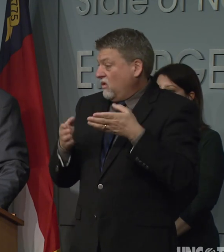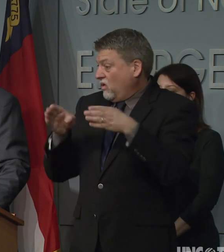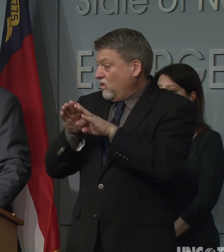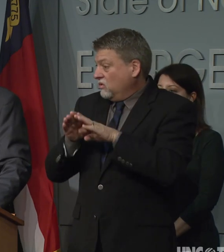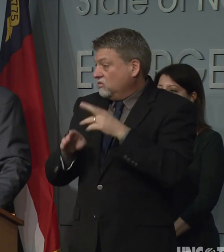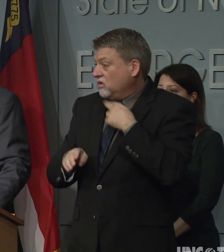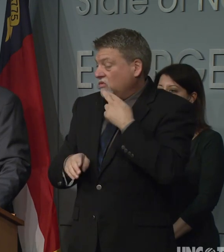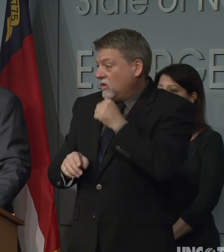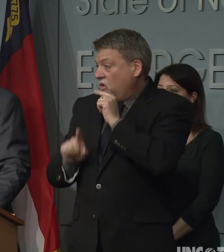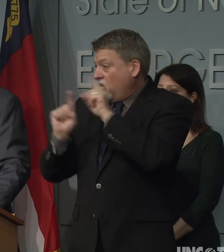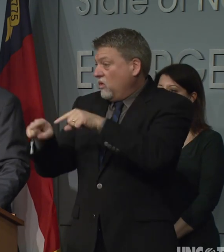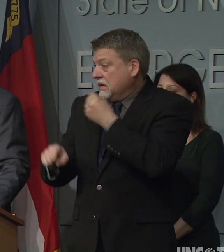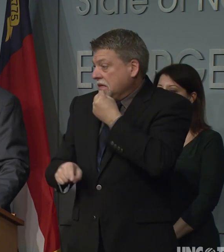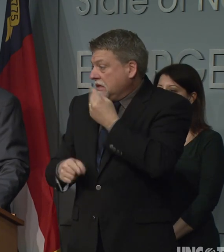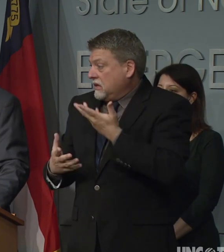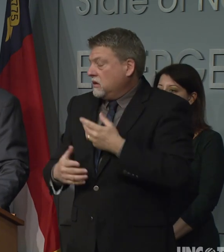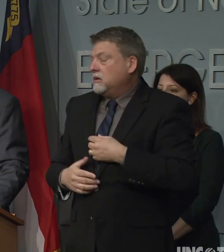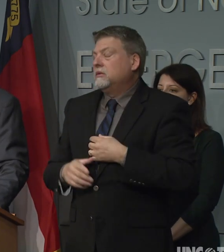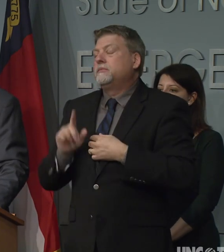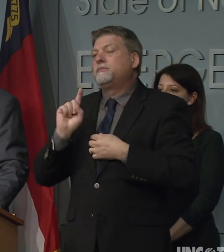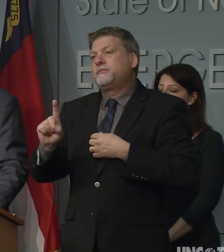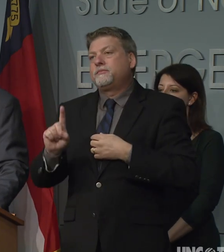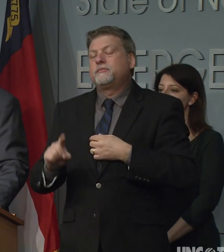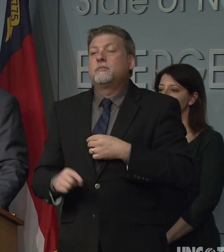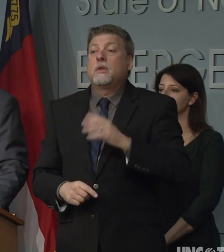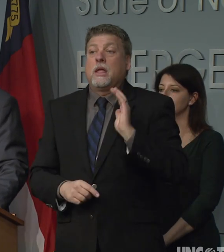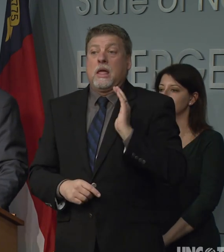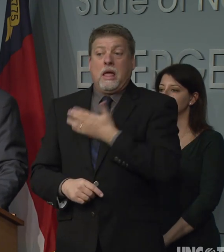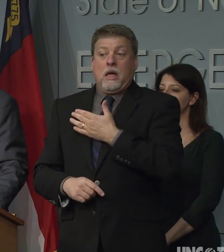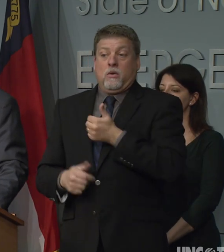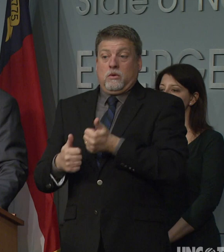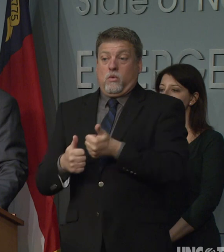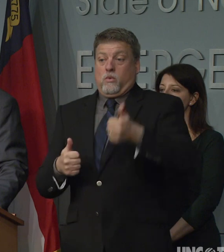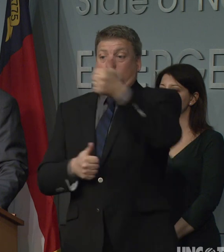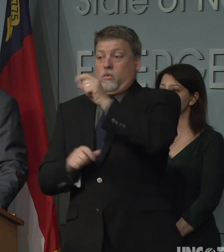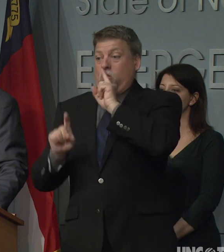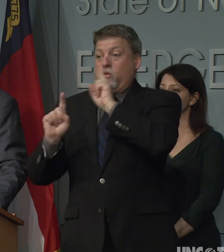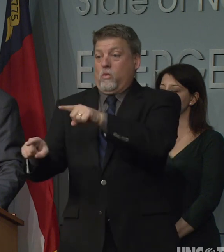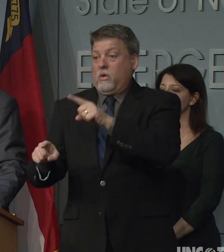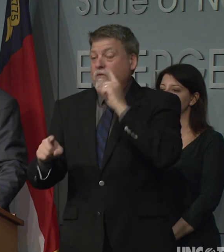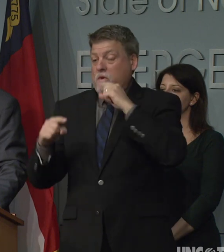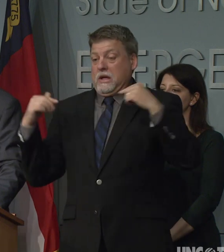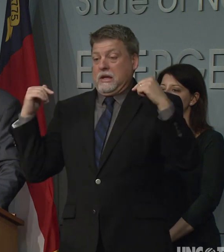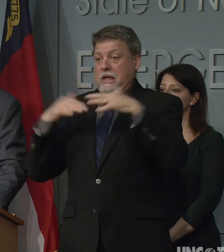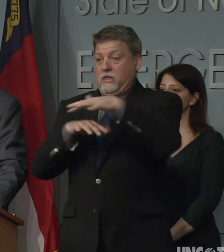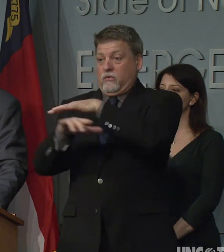El paciente también se está hablantes están recomendando que la gente no vayas restaurantes, no. La orden no